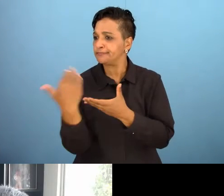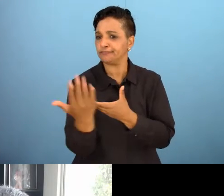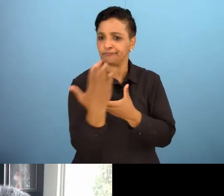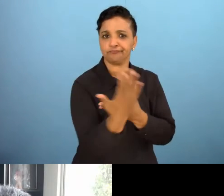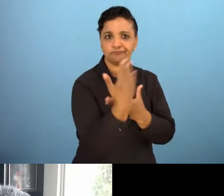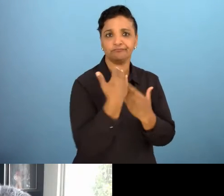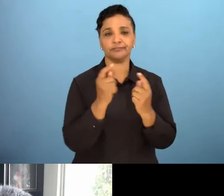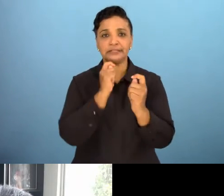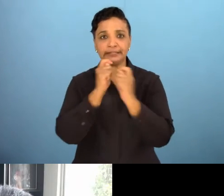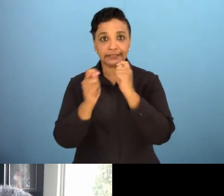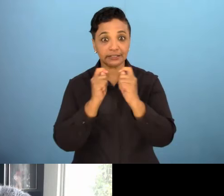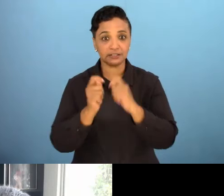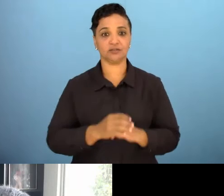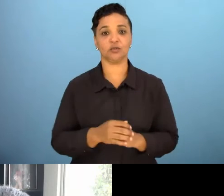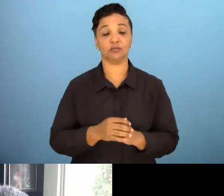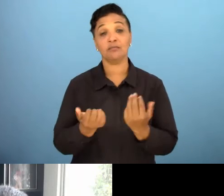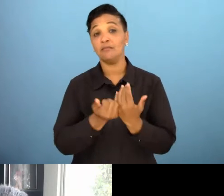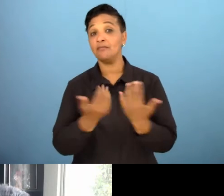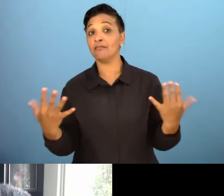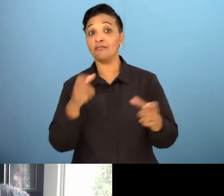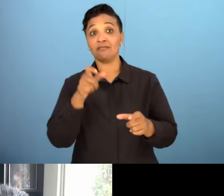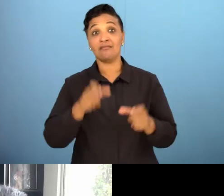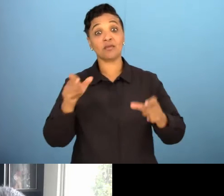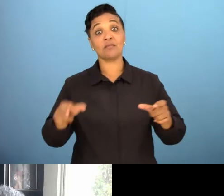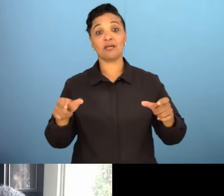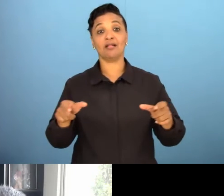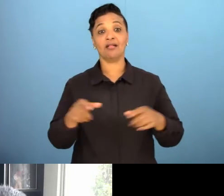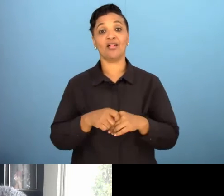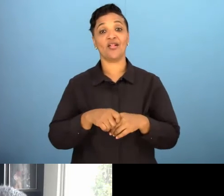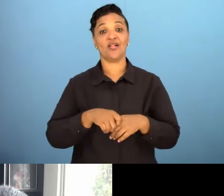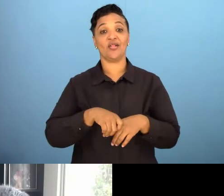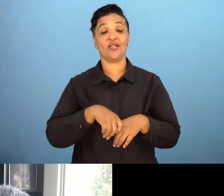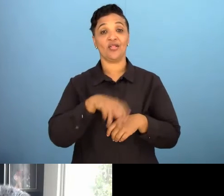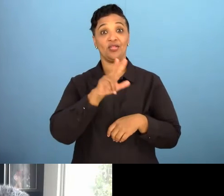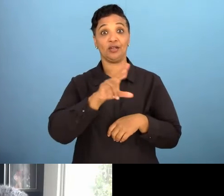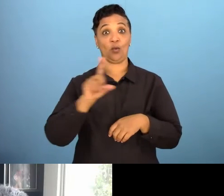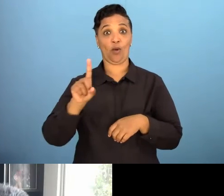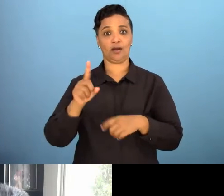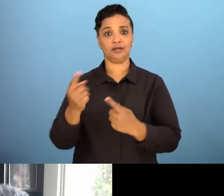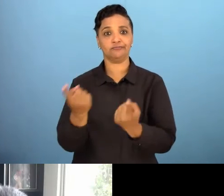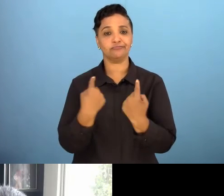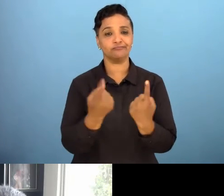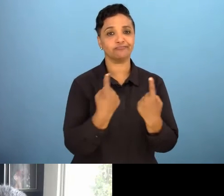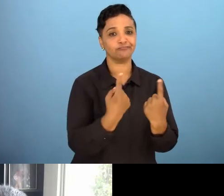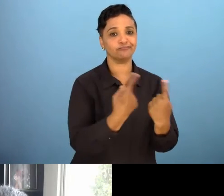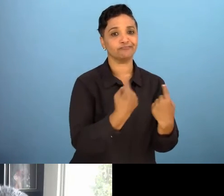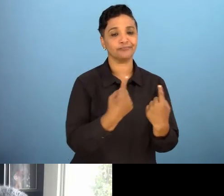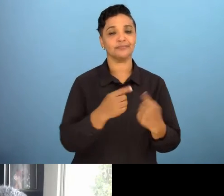para obtener posibles candidatos para la entrevista. De 31 personas contactadas, nueve respondieron.